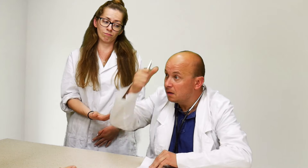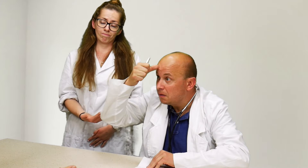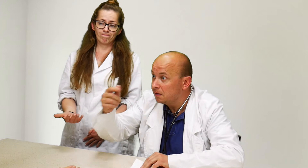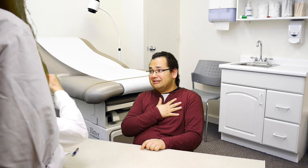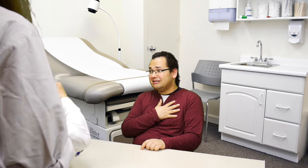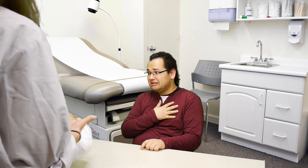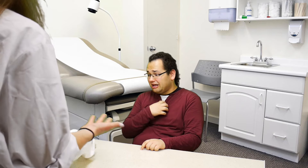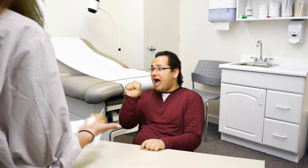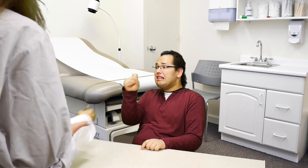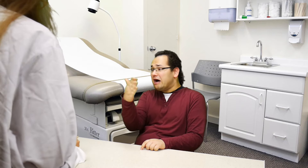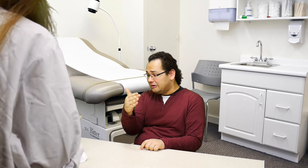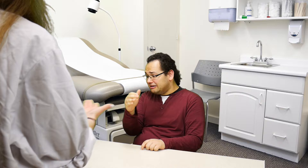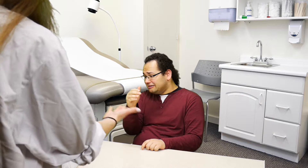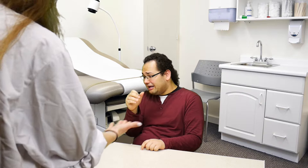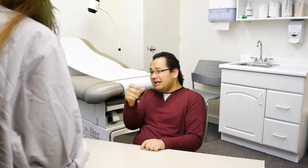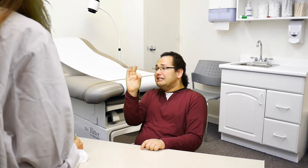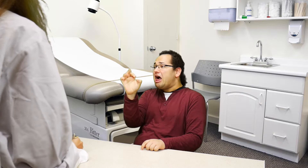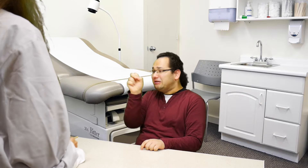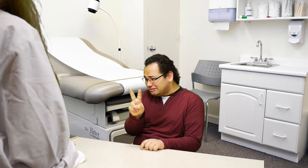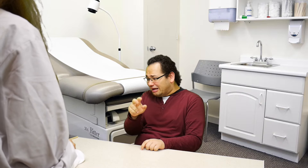Nazwisko?! - Adam Stoyanov!